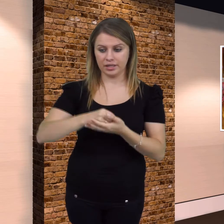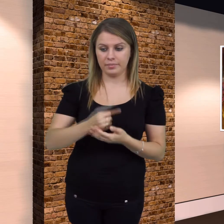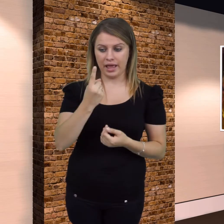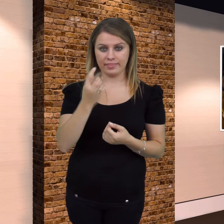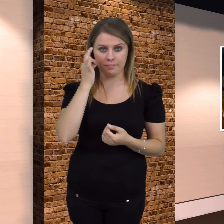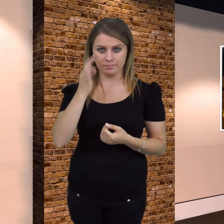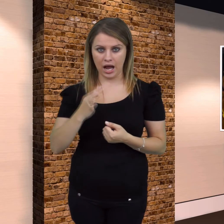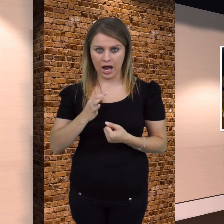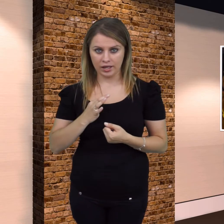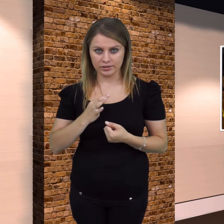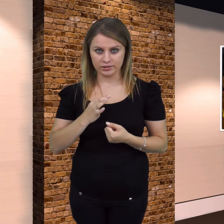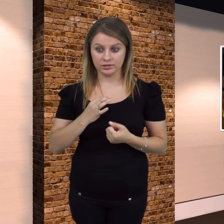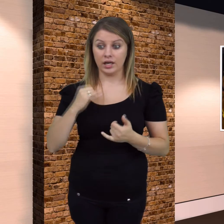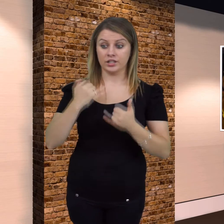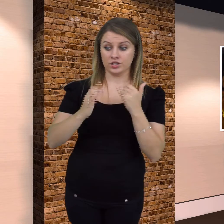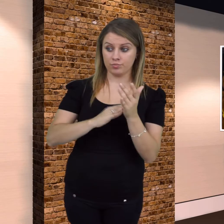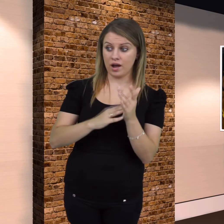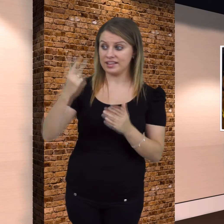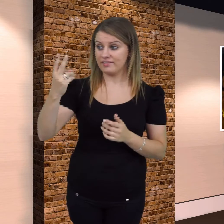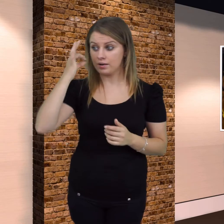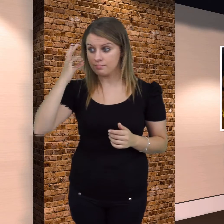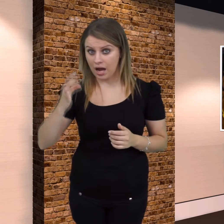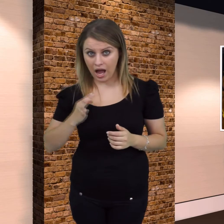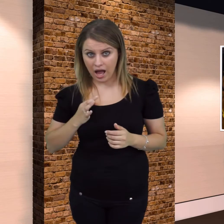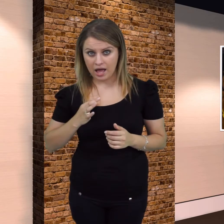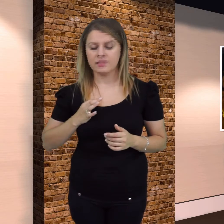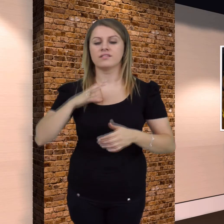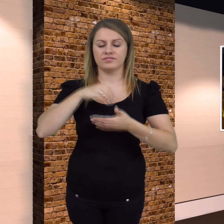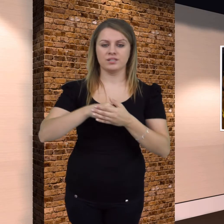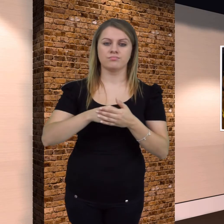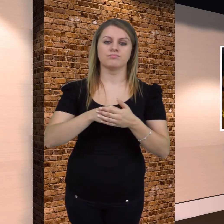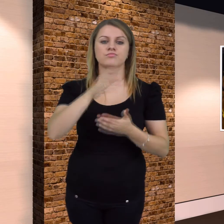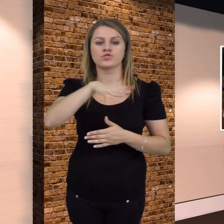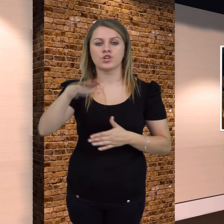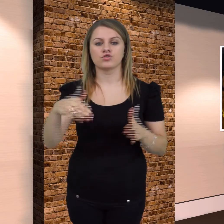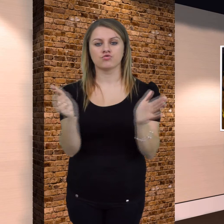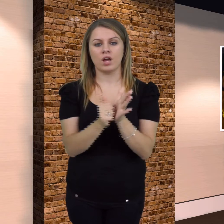Jeżeli są dwie panie w grupie dzieci może być 16.